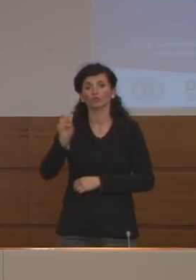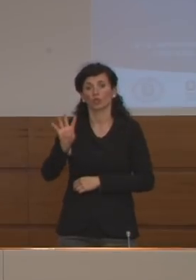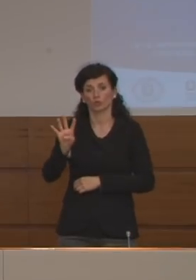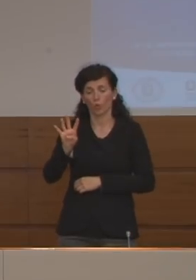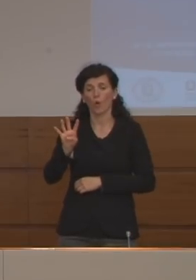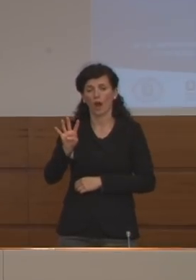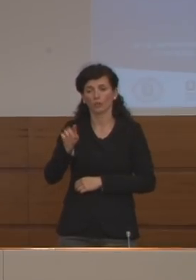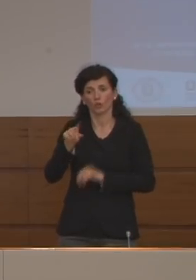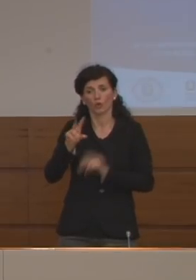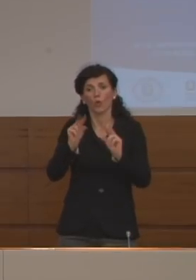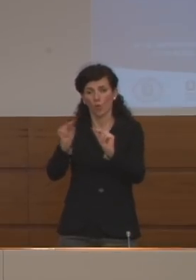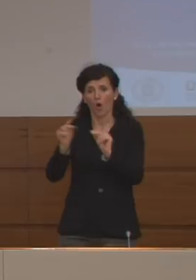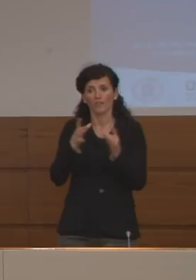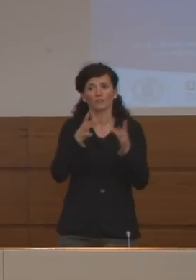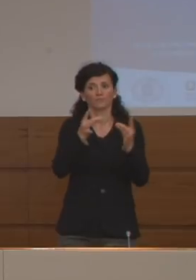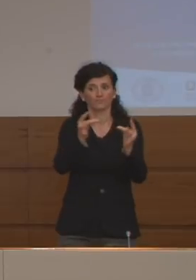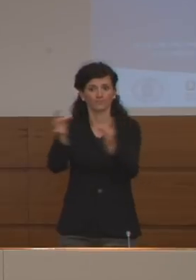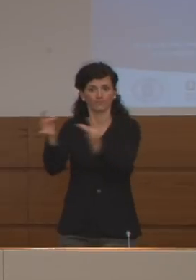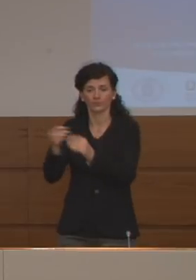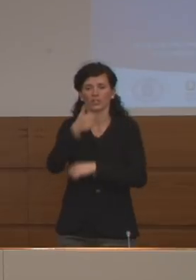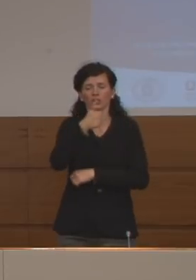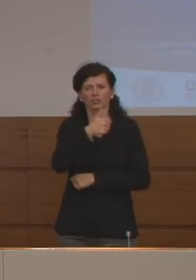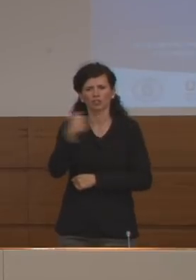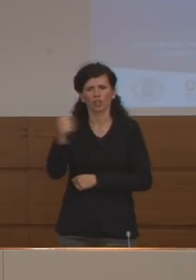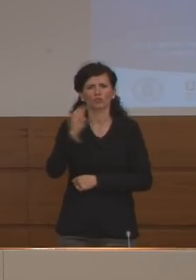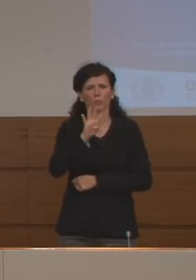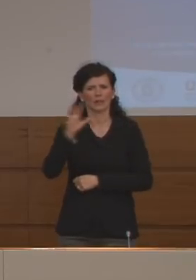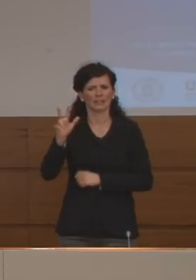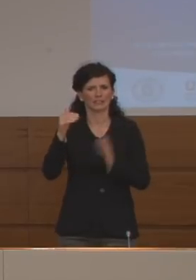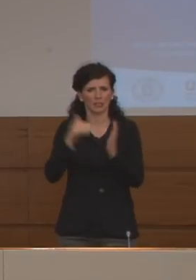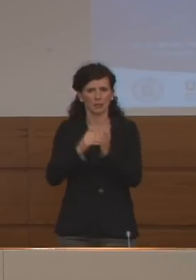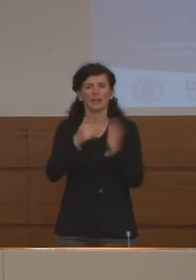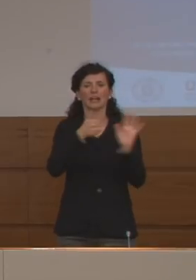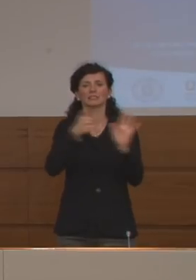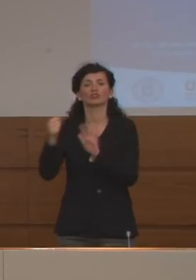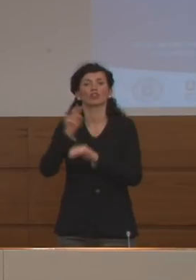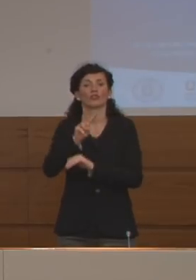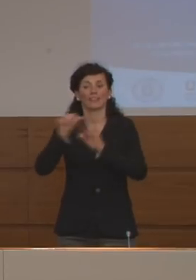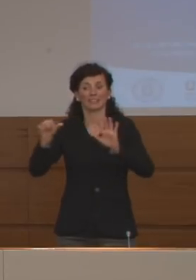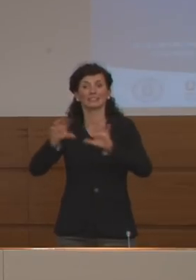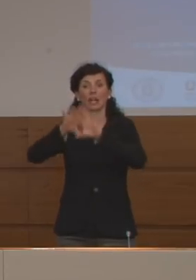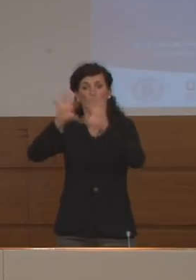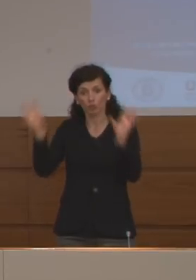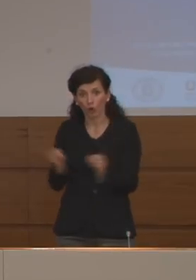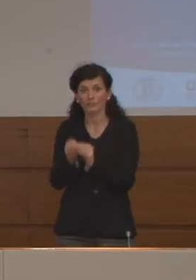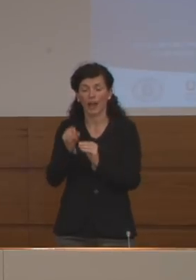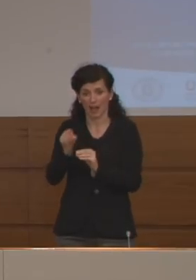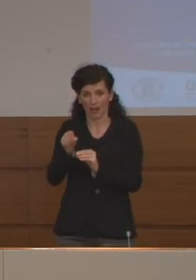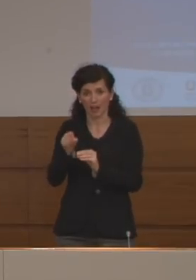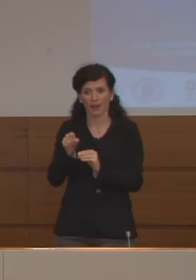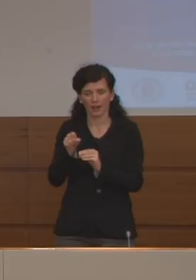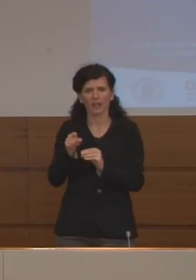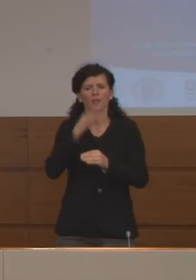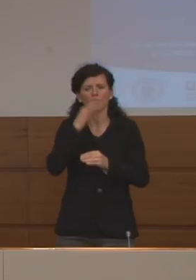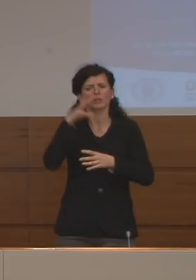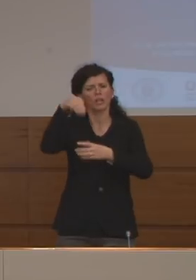che portano a 143.626 i casi totali, comprensivi quindi delle persone